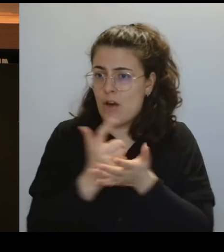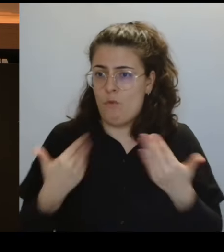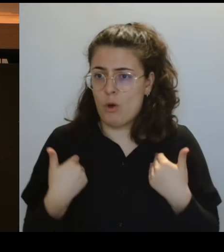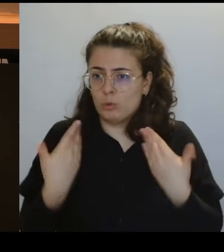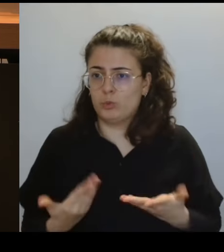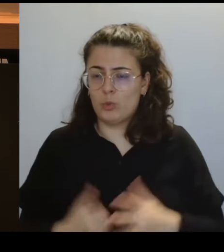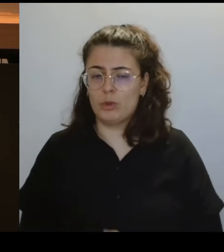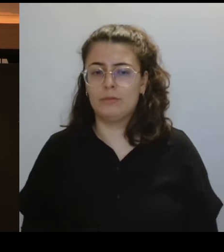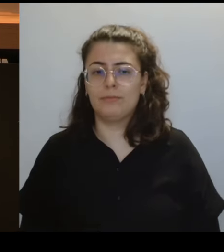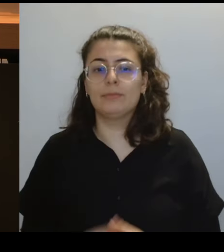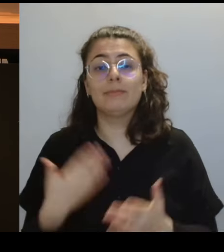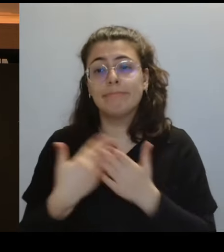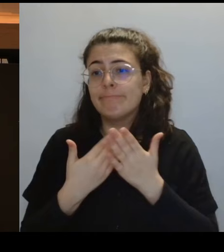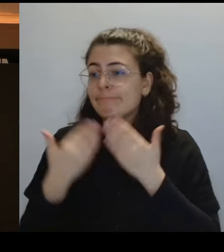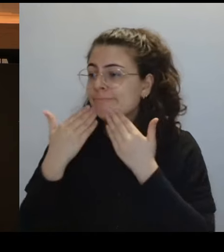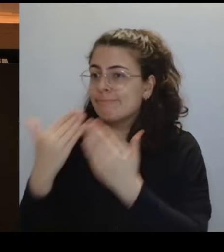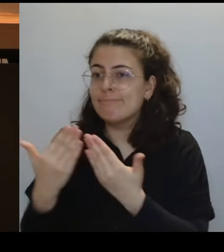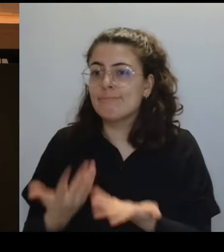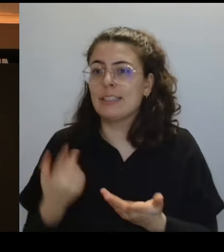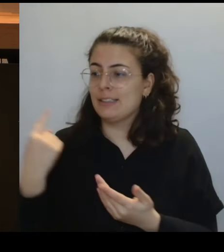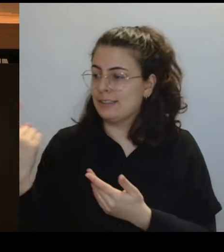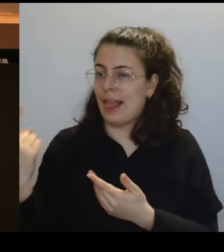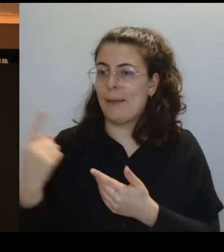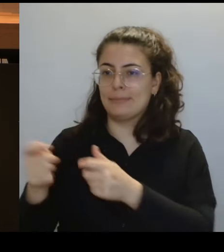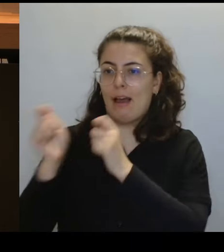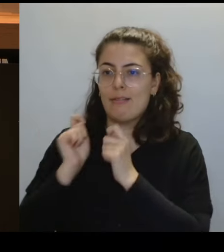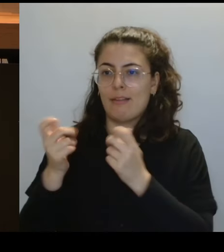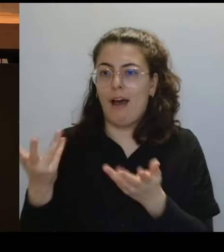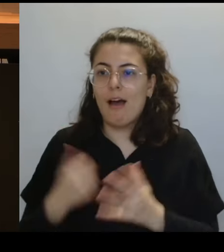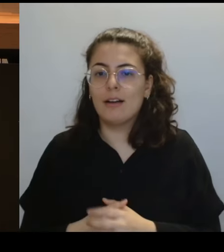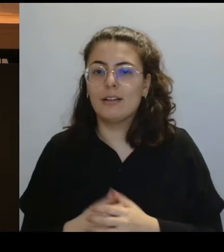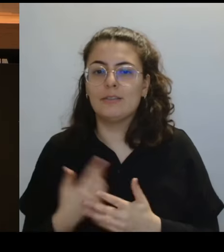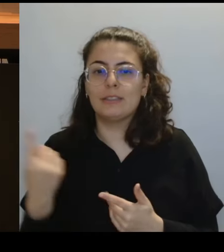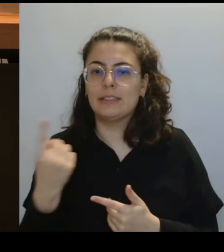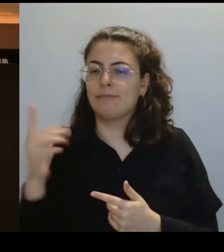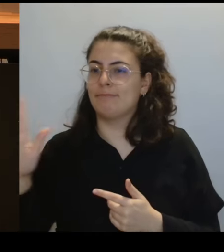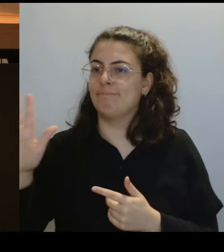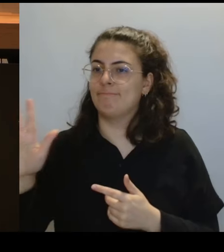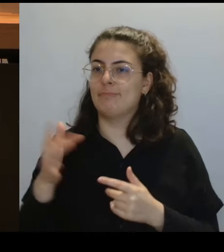die deutlich machen, welchen Stellenwert Sie der Gesundheit der Menschen im Land Berlin beimessen.